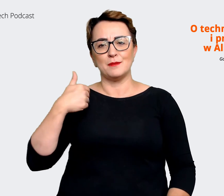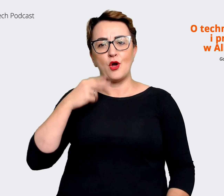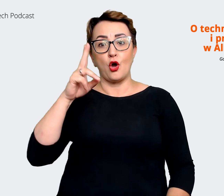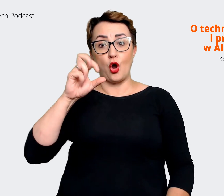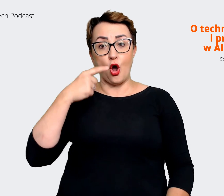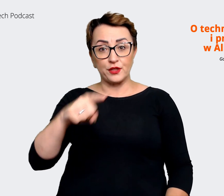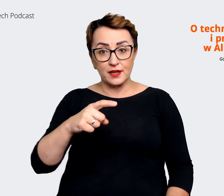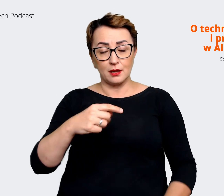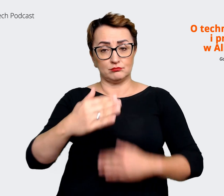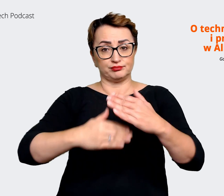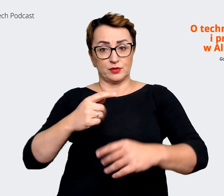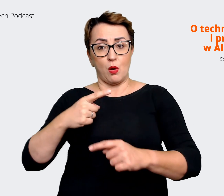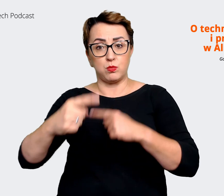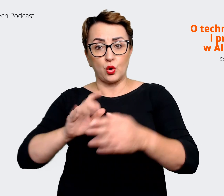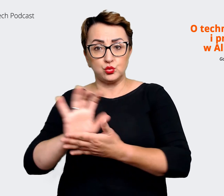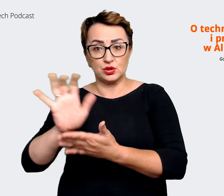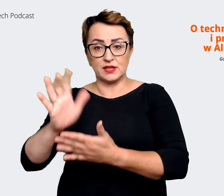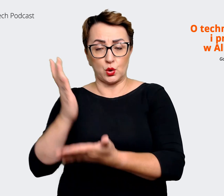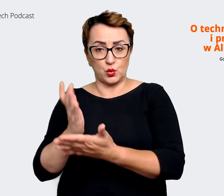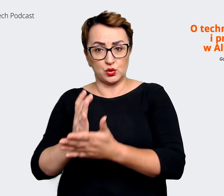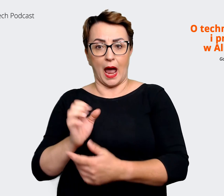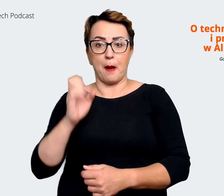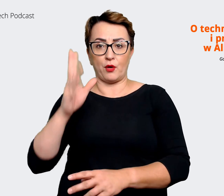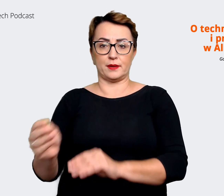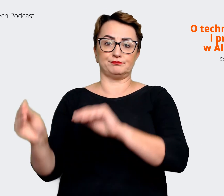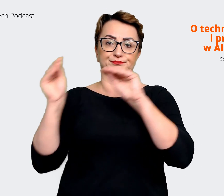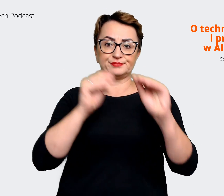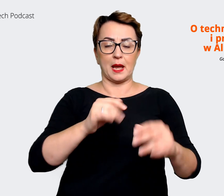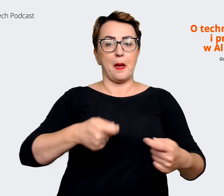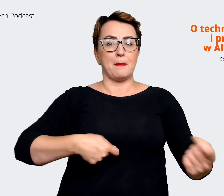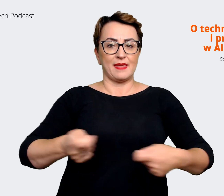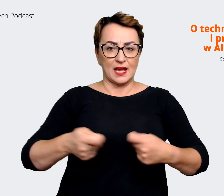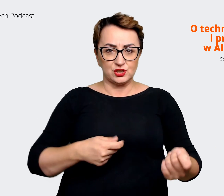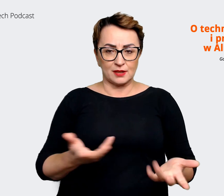wjeżdzał na produkcje, a potem przeszedłeś do roli menedżerskiej, Więc zastanawiam